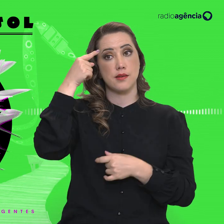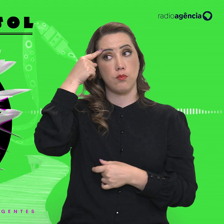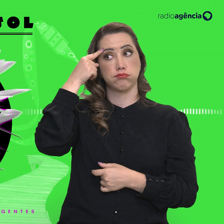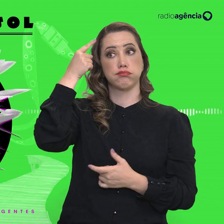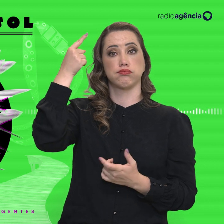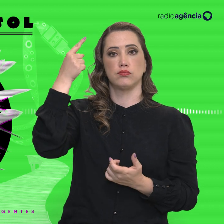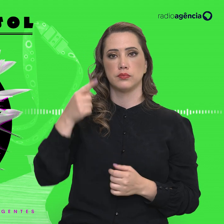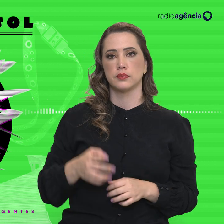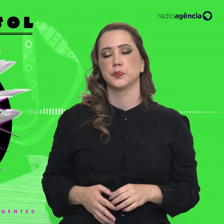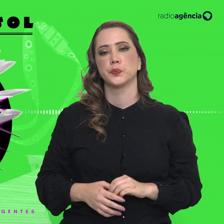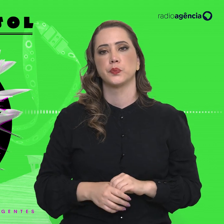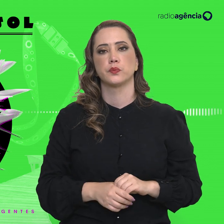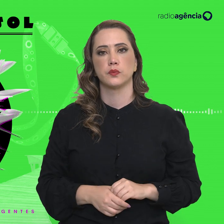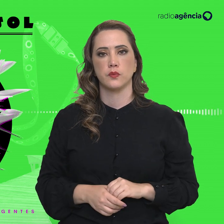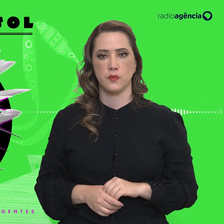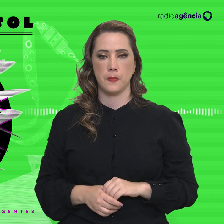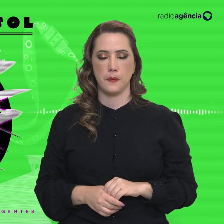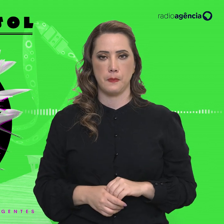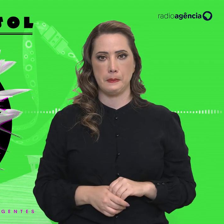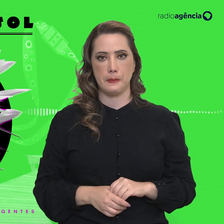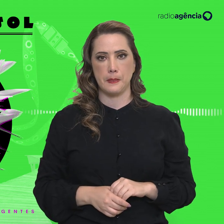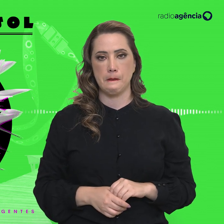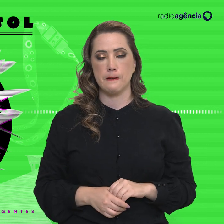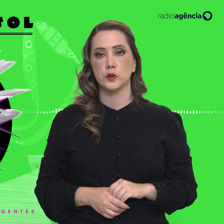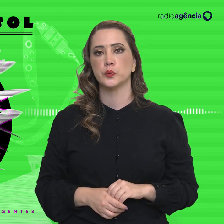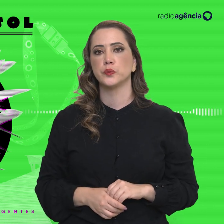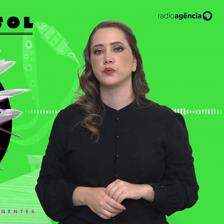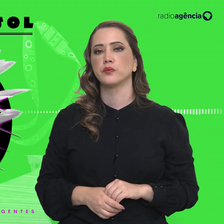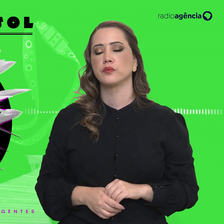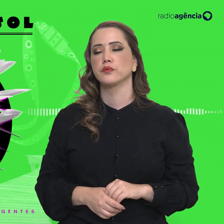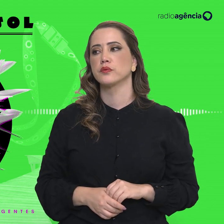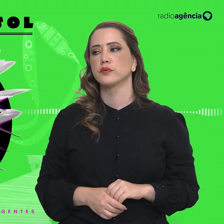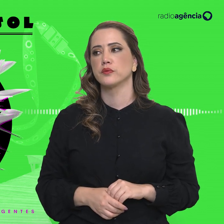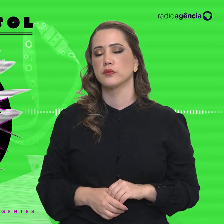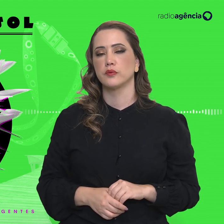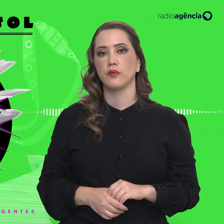Acho que estamos acabados, eu nunca deveria tê-lo metido nisso. Bom, ninguém me obrigou, né?